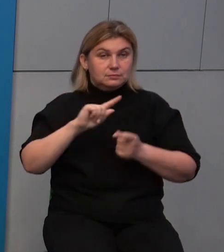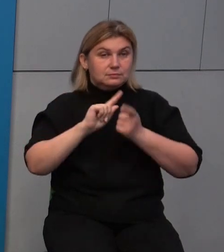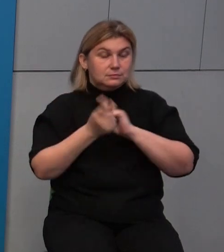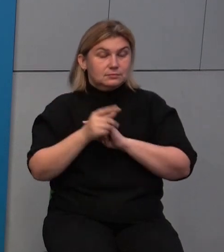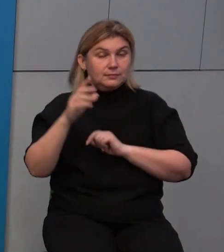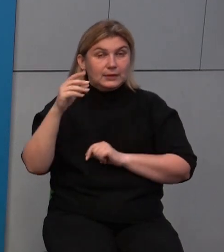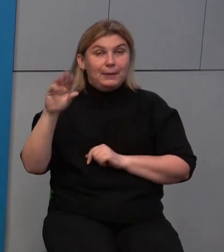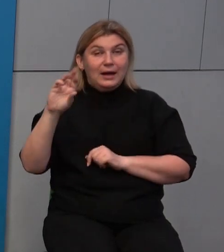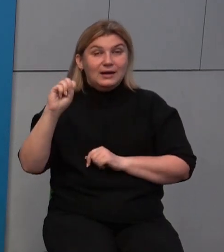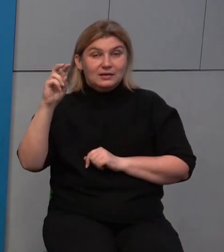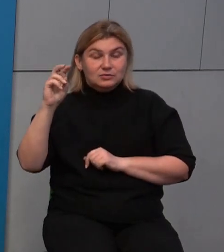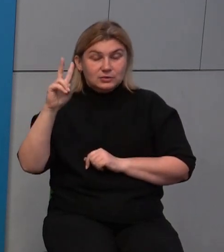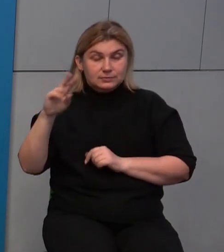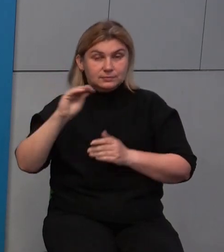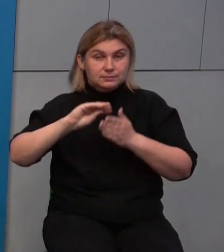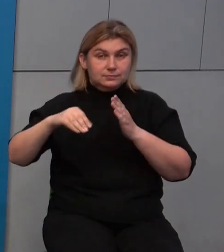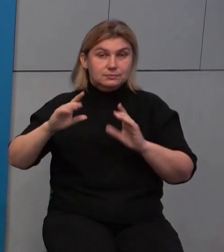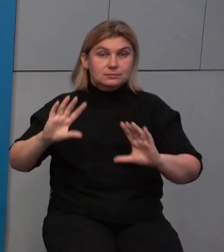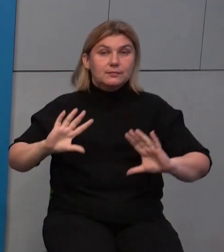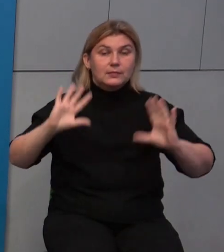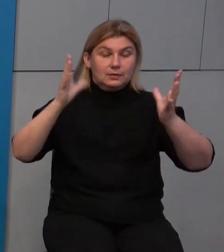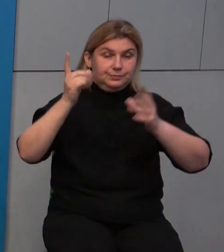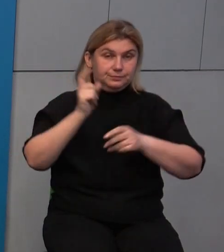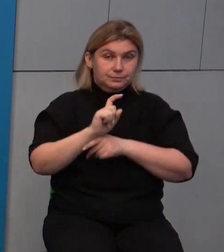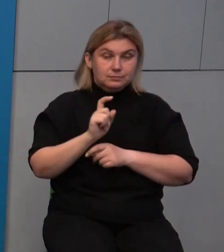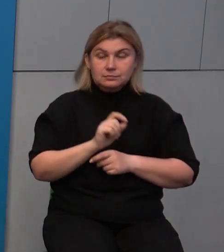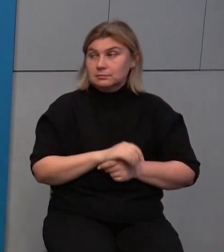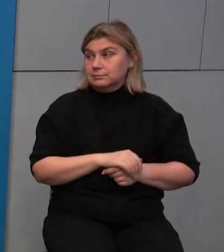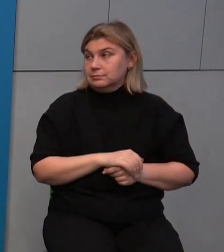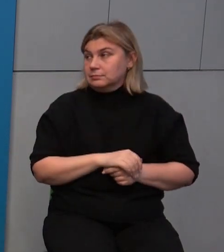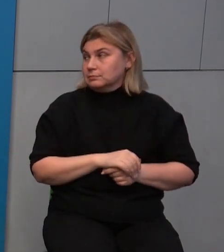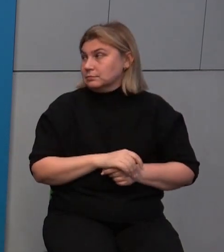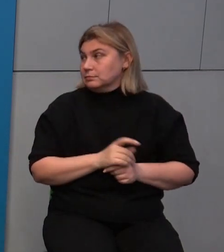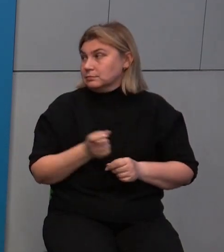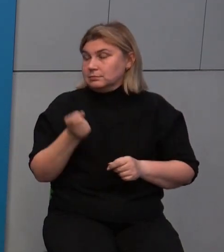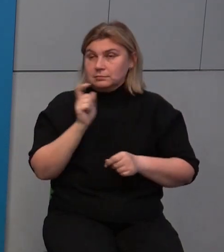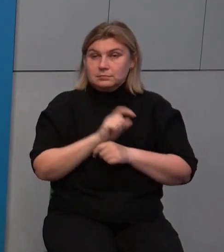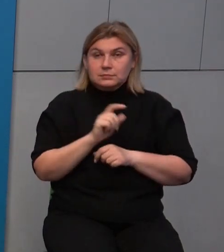Barańczak podpisał protest przeciwko zmianom w konstytucji PRL